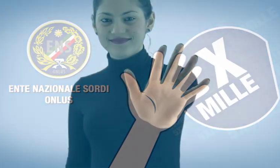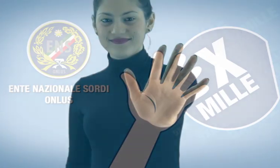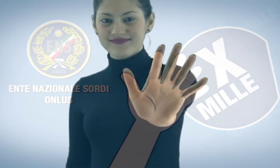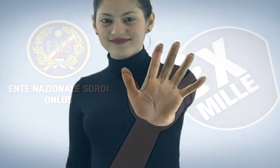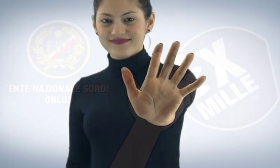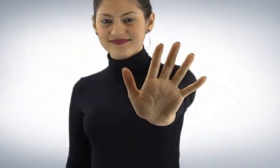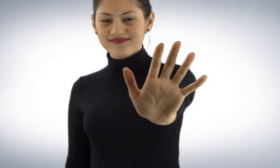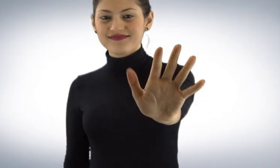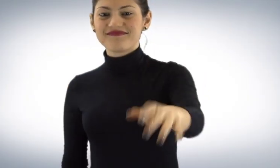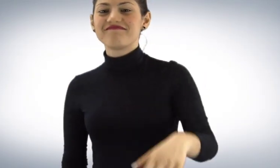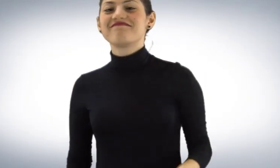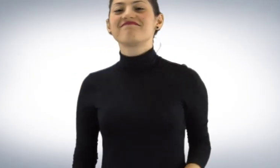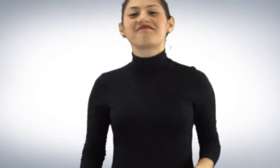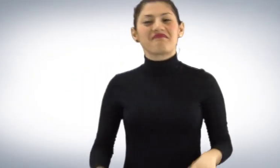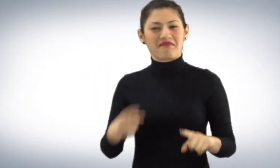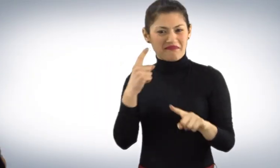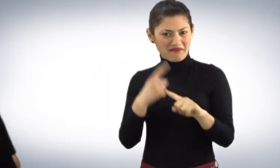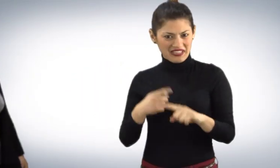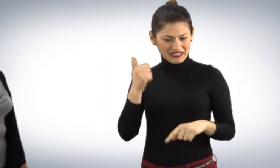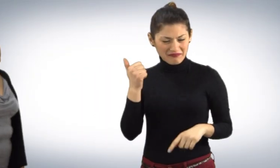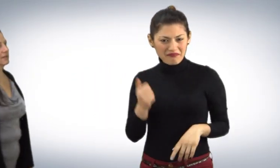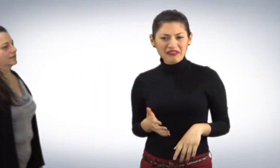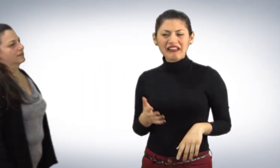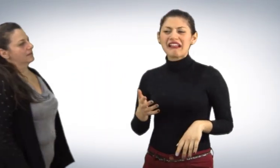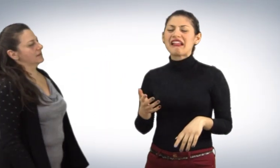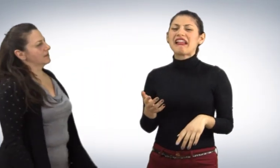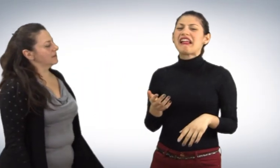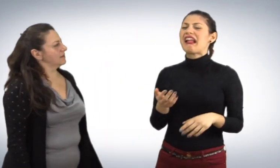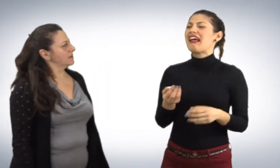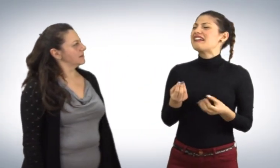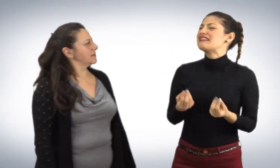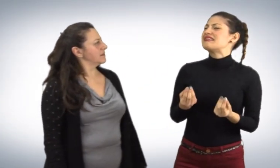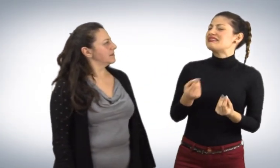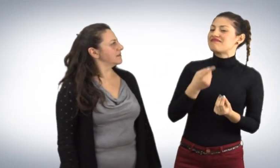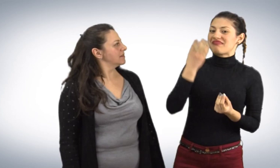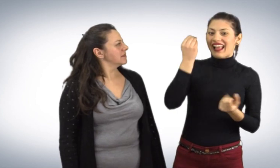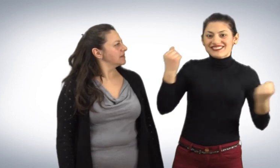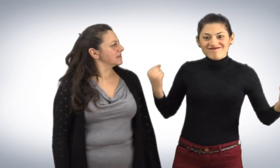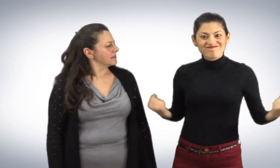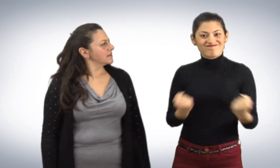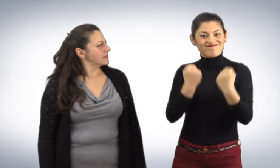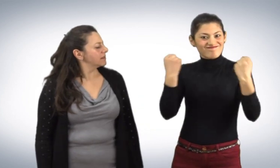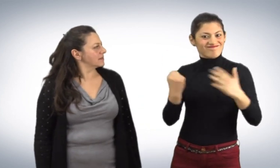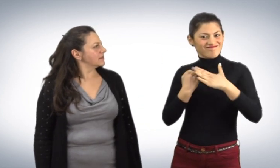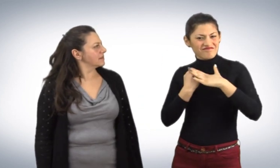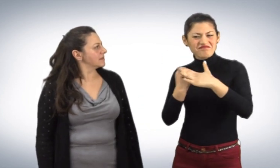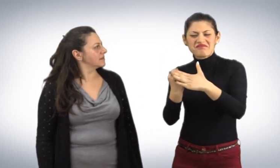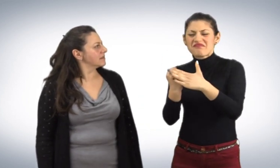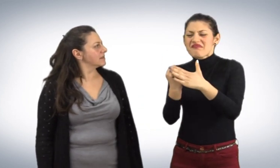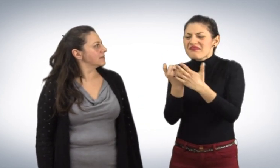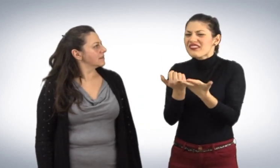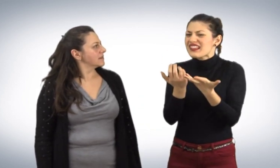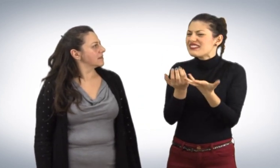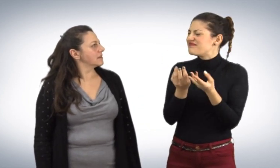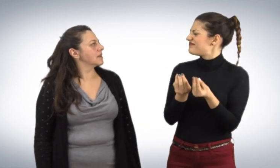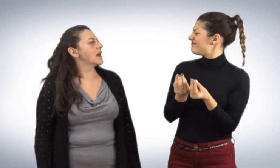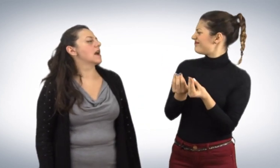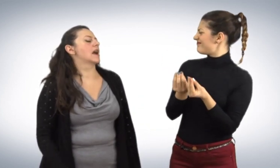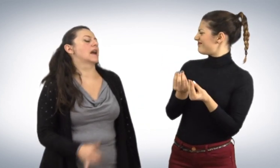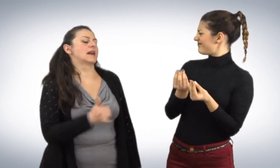Il 5 X 1000 a favore dell'ENS cosa significa?